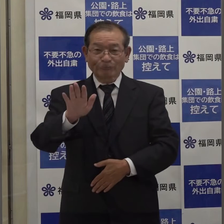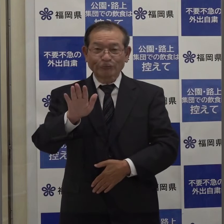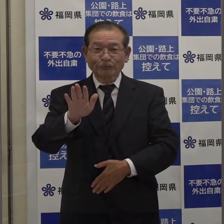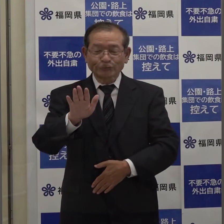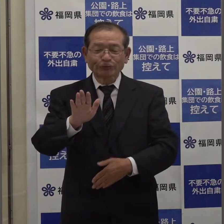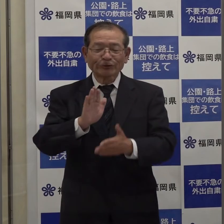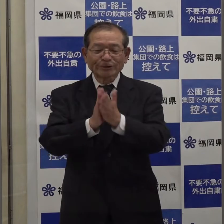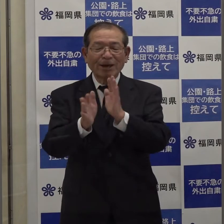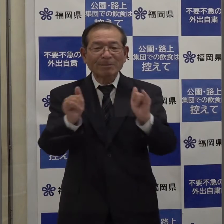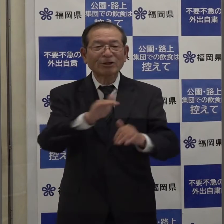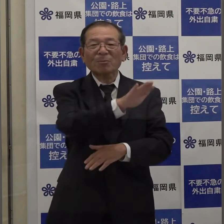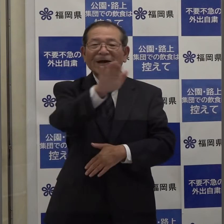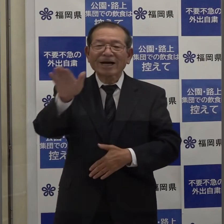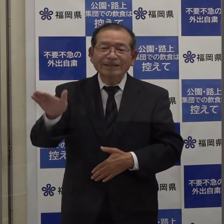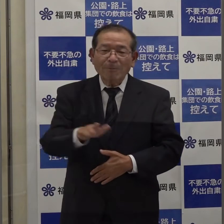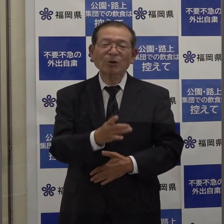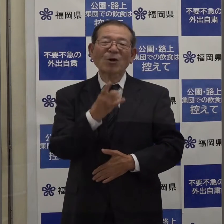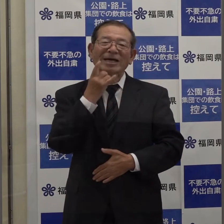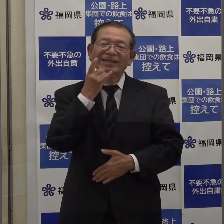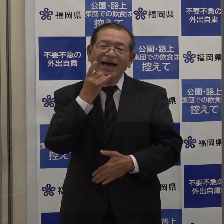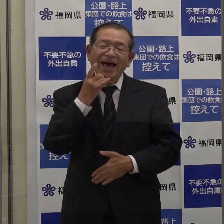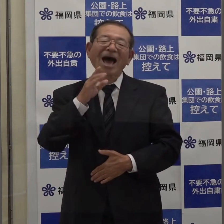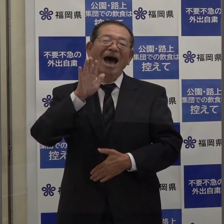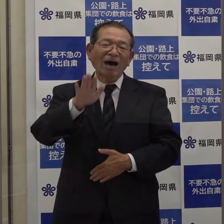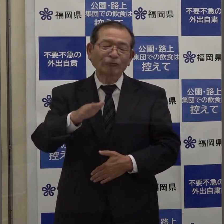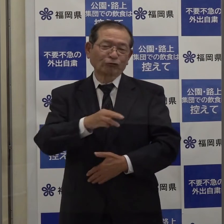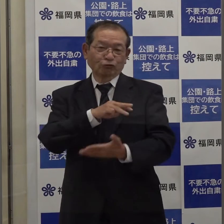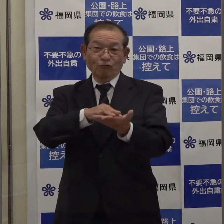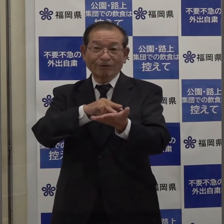県民の皆さんの期待も高いと思います